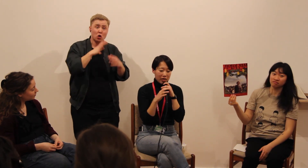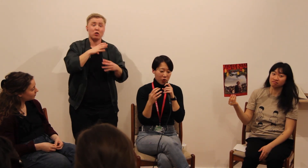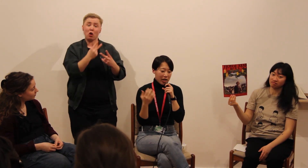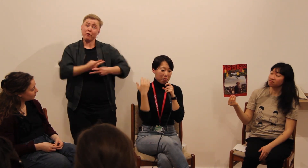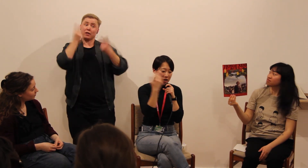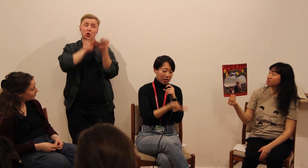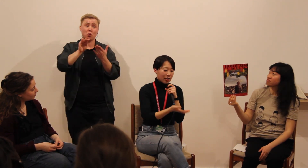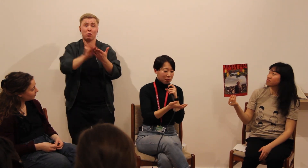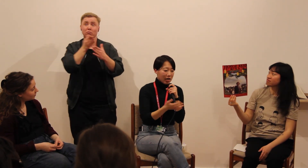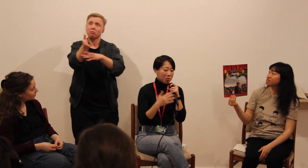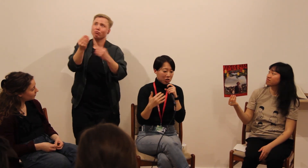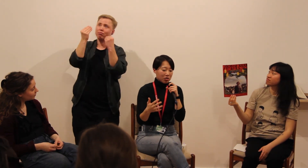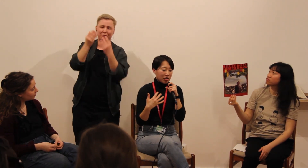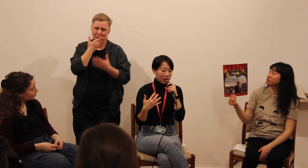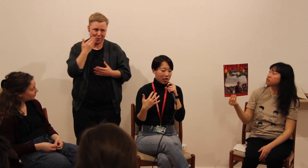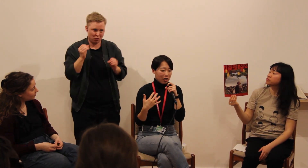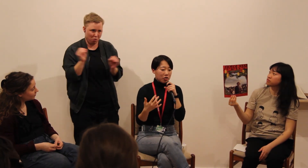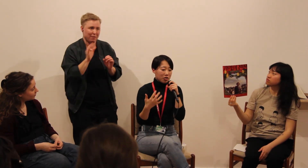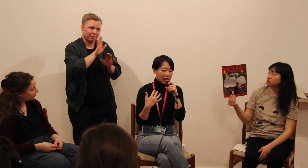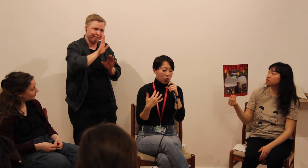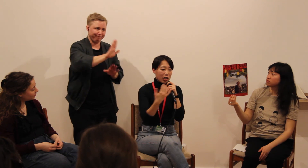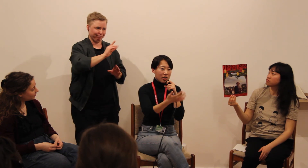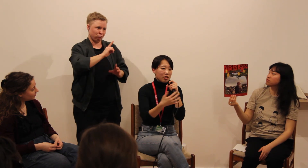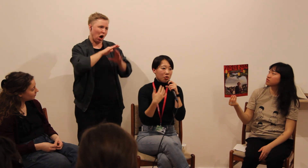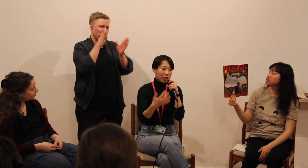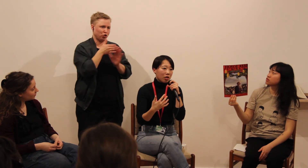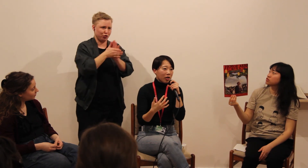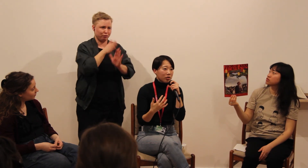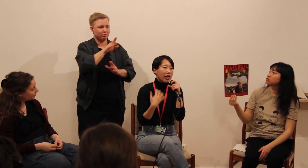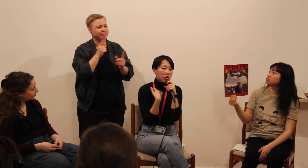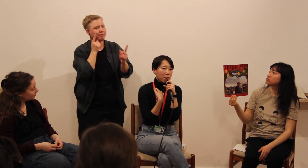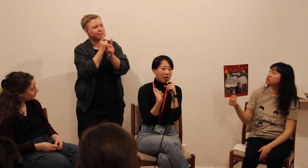Als ich ihn getroffen habe, habe ich ihn sofort verstanden worüber er geredet hat